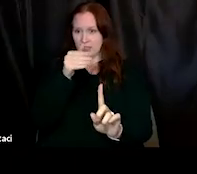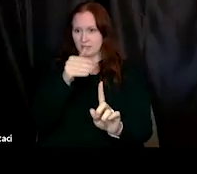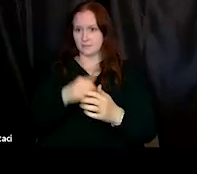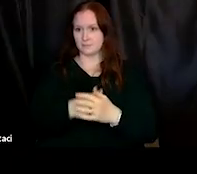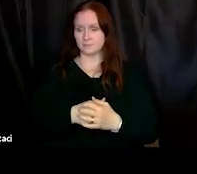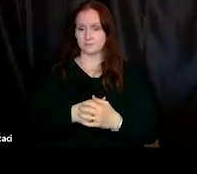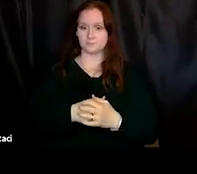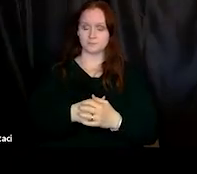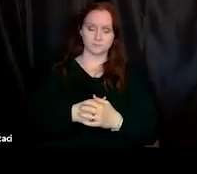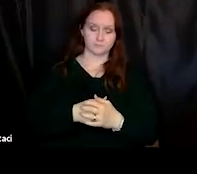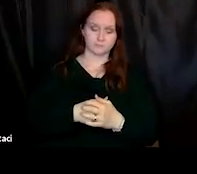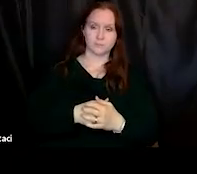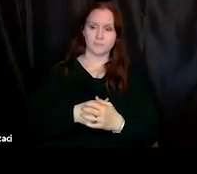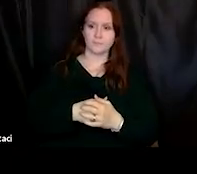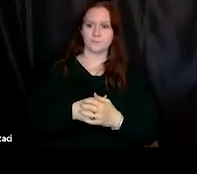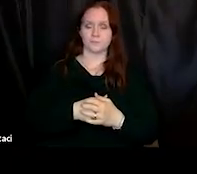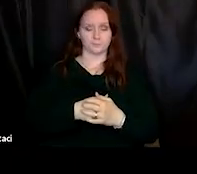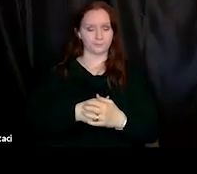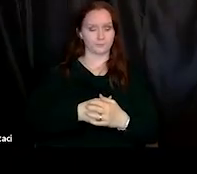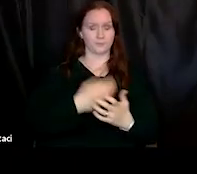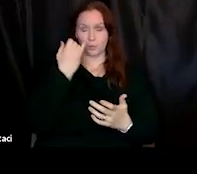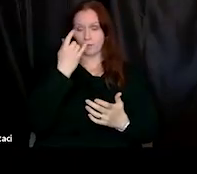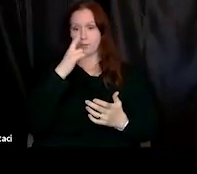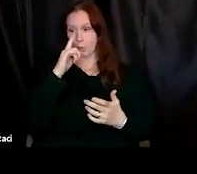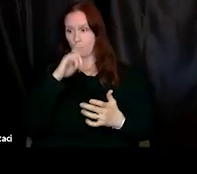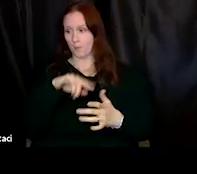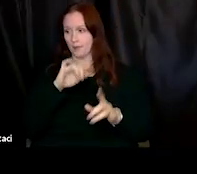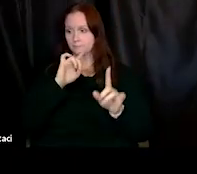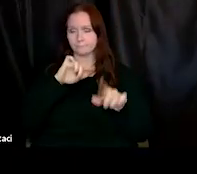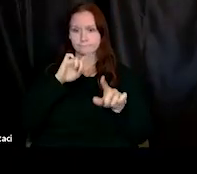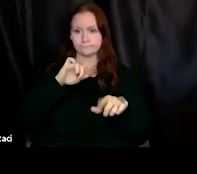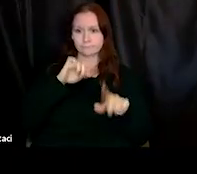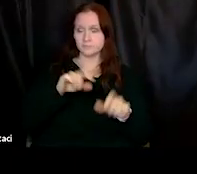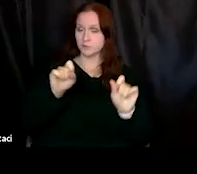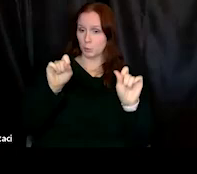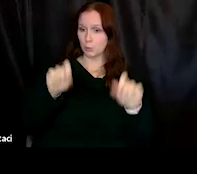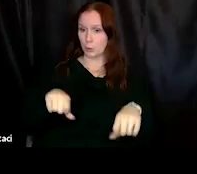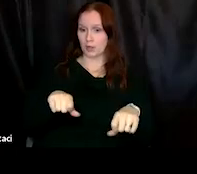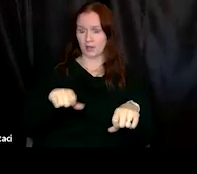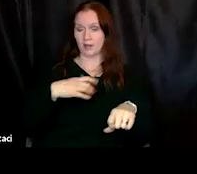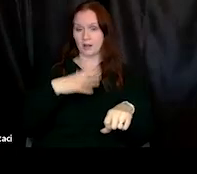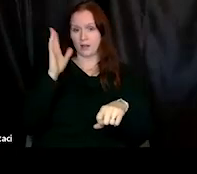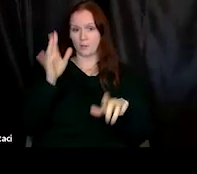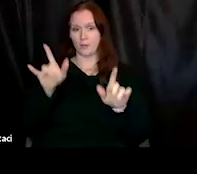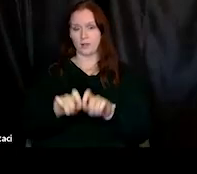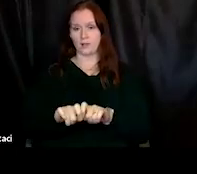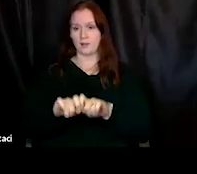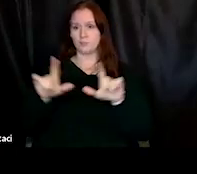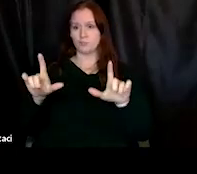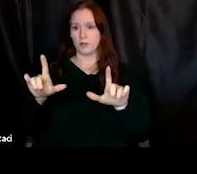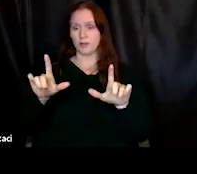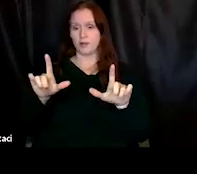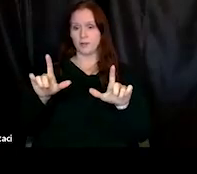Así que no te preocupes por si vas a necesitar hacer una cita o si llegas a la oficina sin cita.